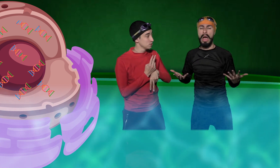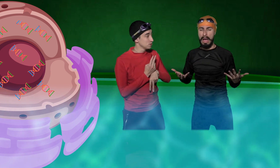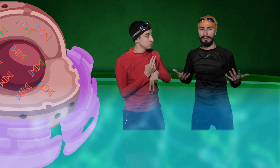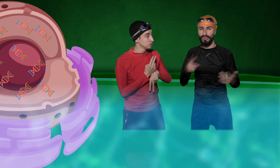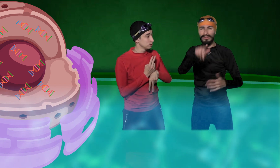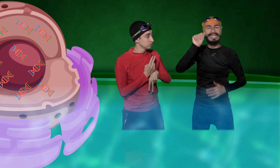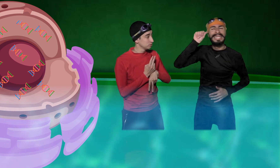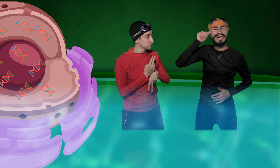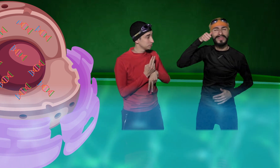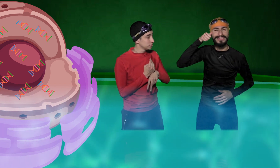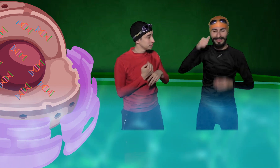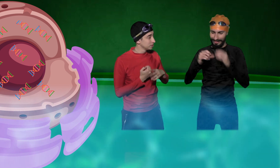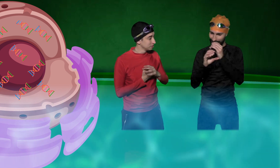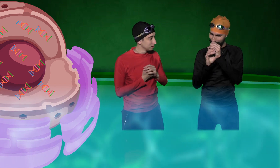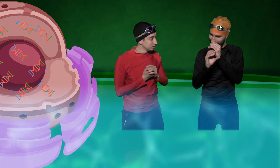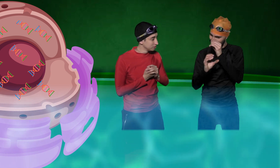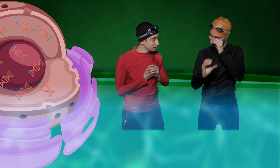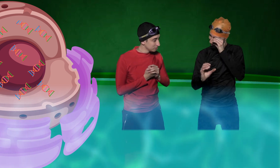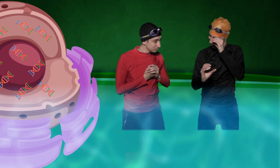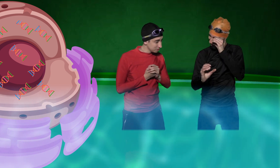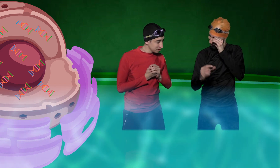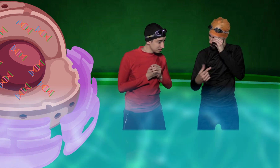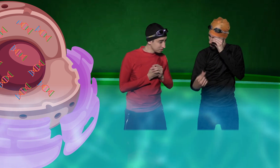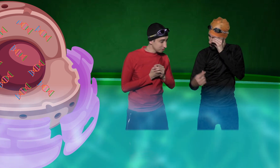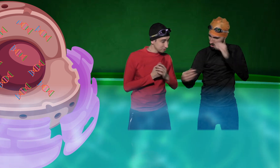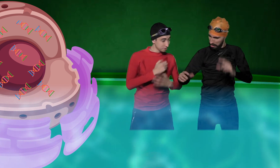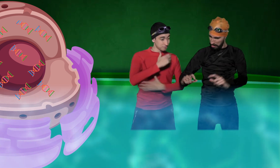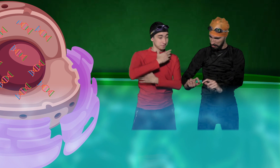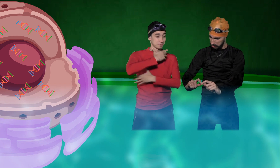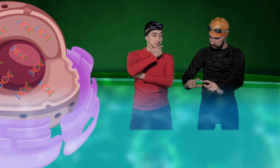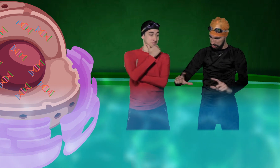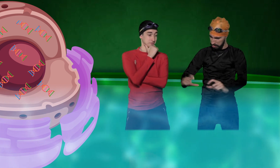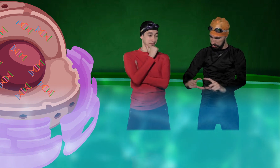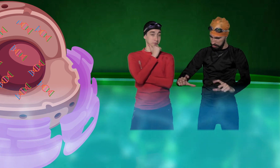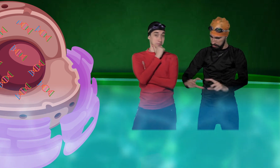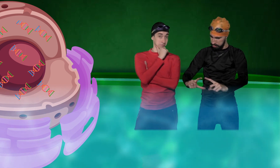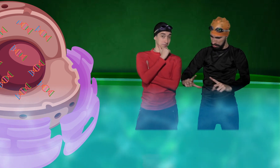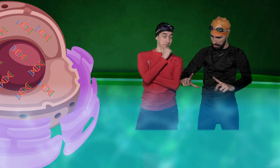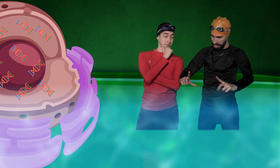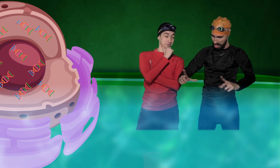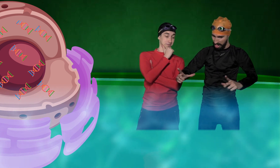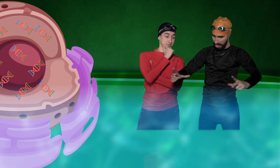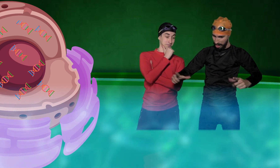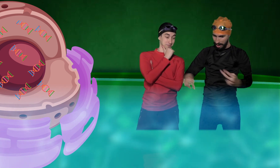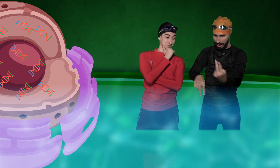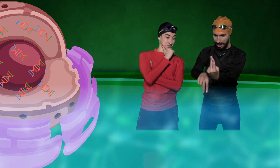¿Recuerdan cuando ampliamos la célula en el microscopio?